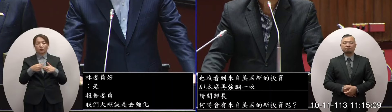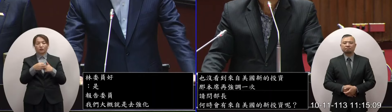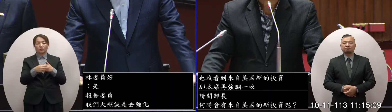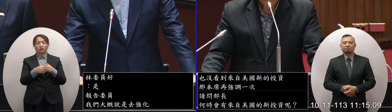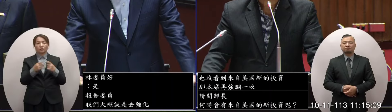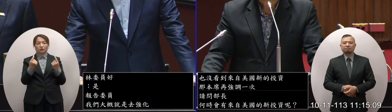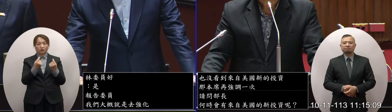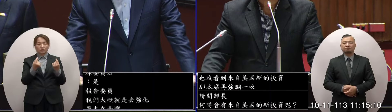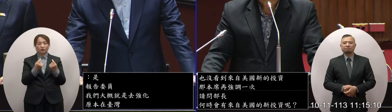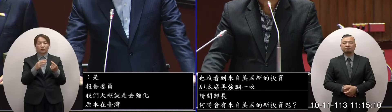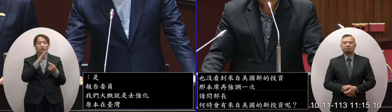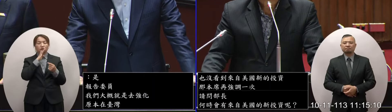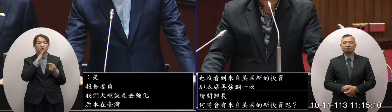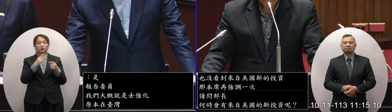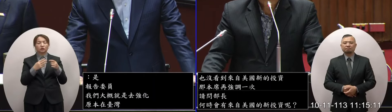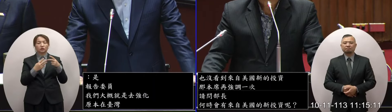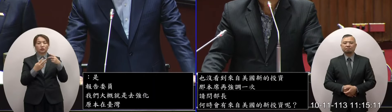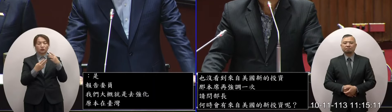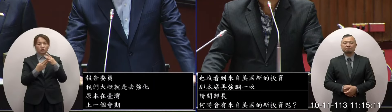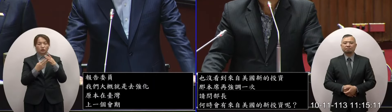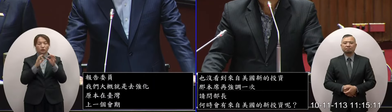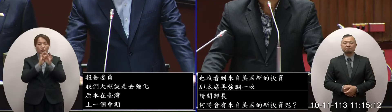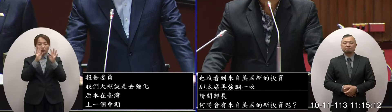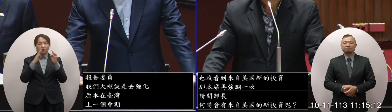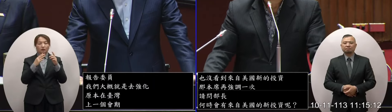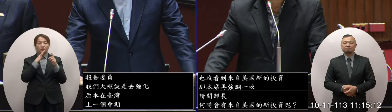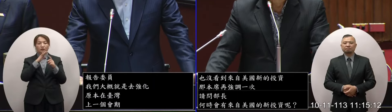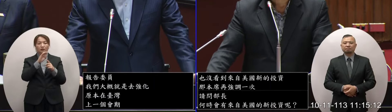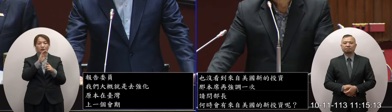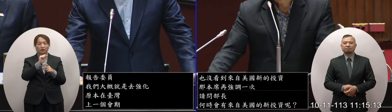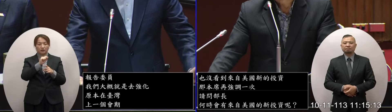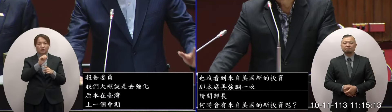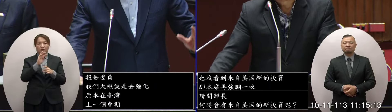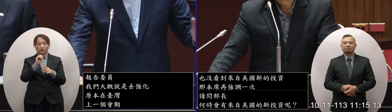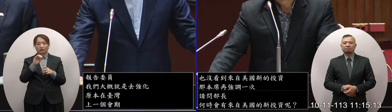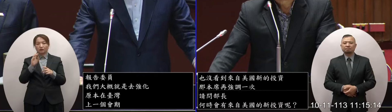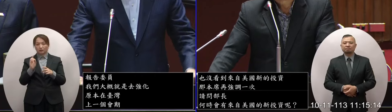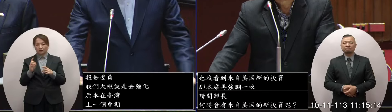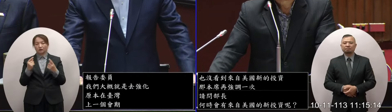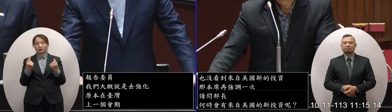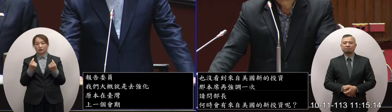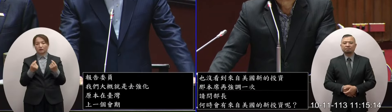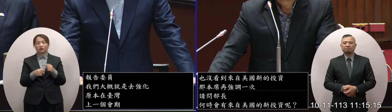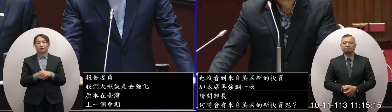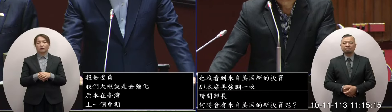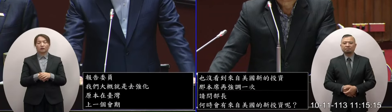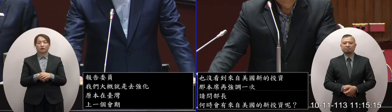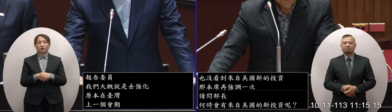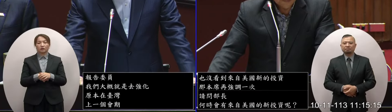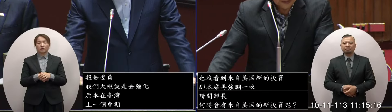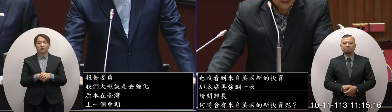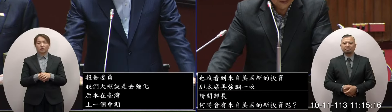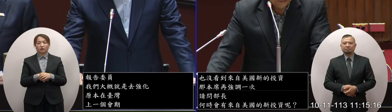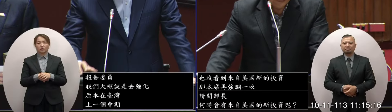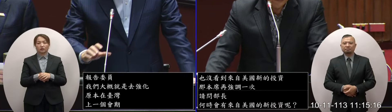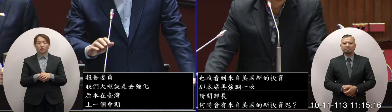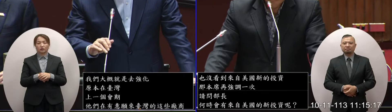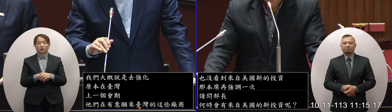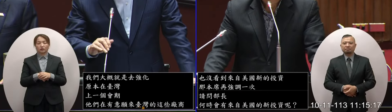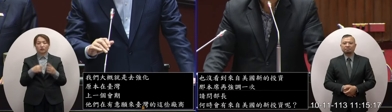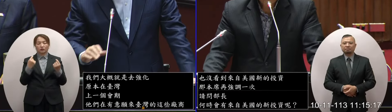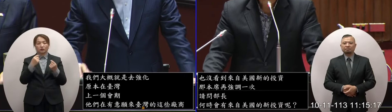包括輝達AMDmicron